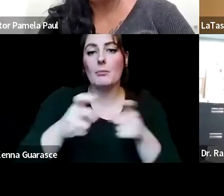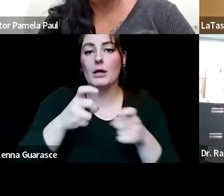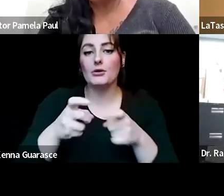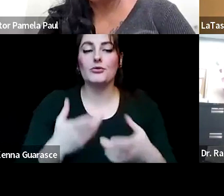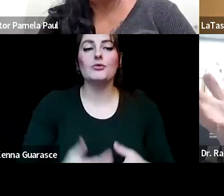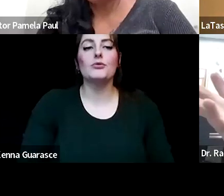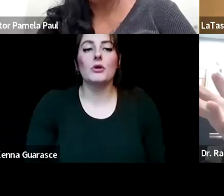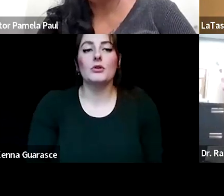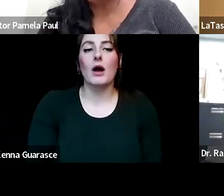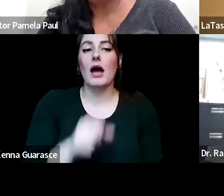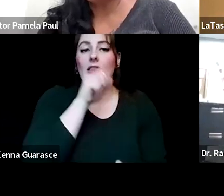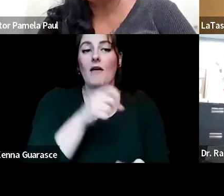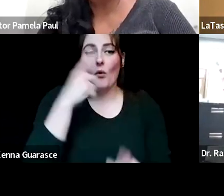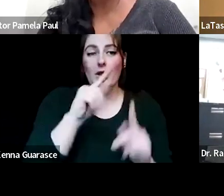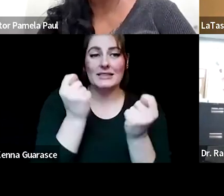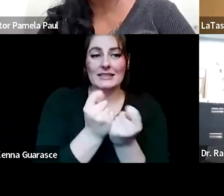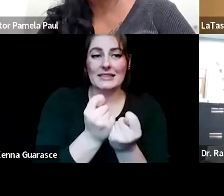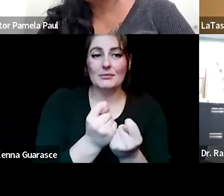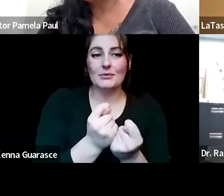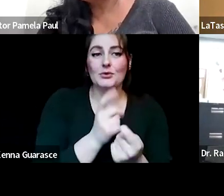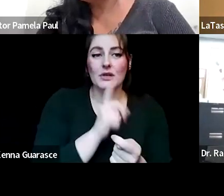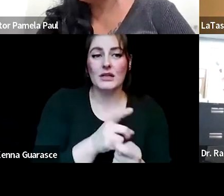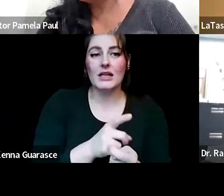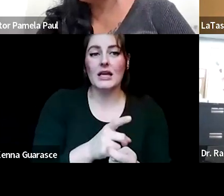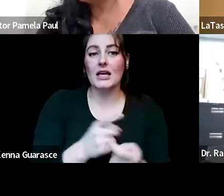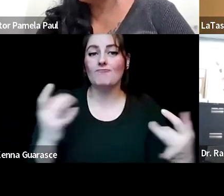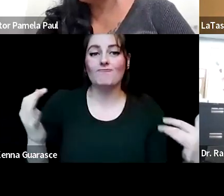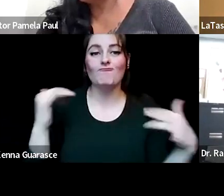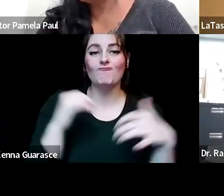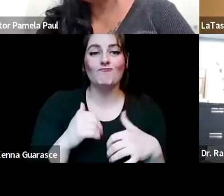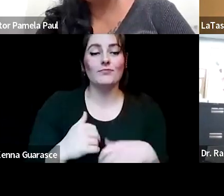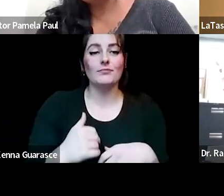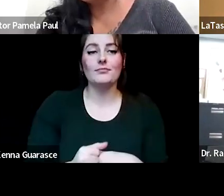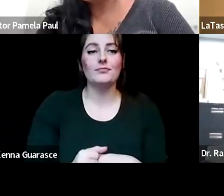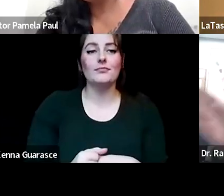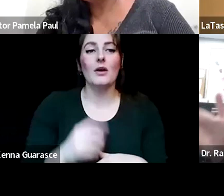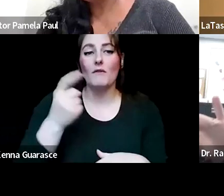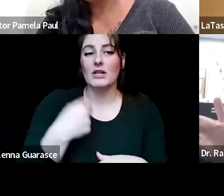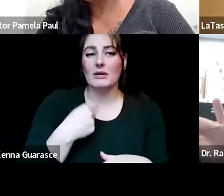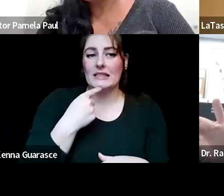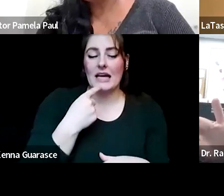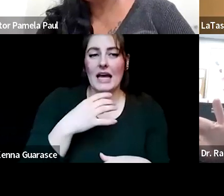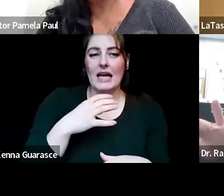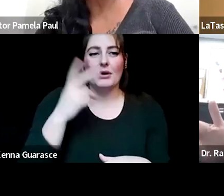Me encantaría que el equipo detallara más este tema. Pero primero deben ver los ingredientes que tienen.